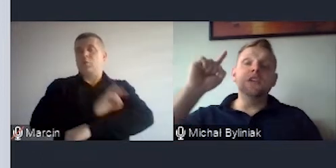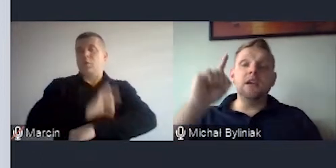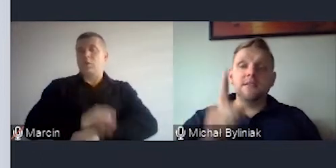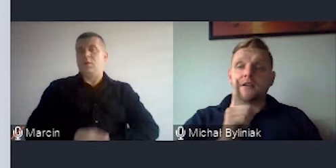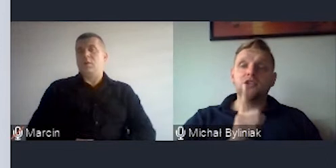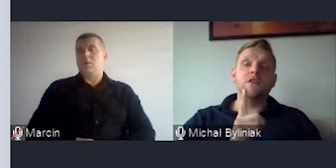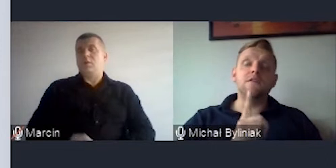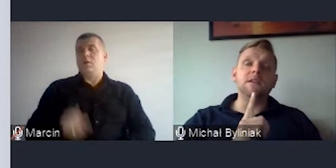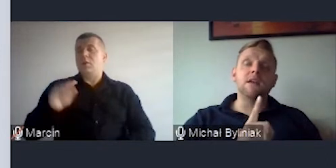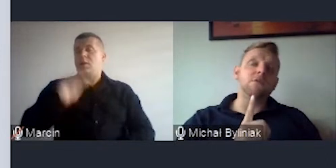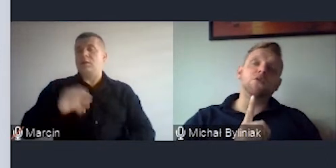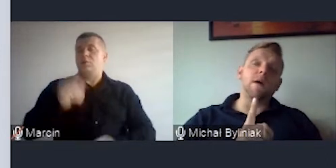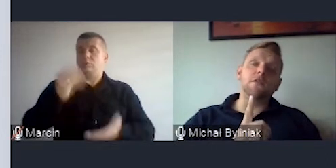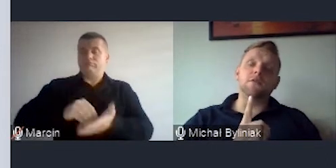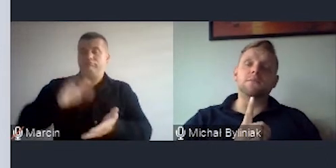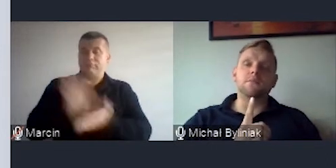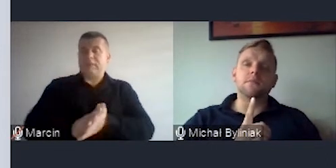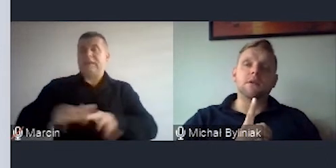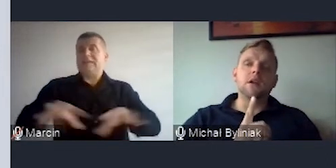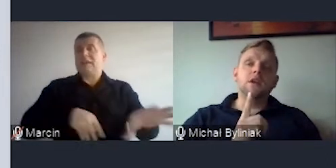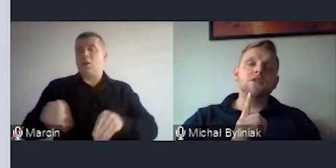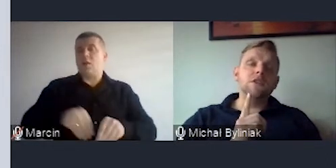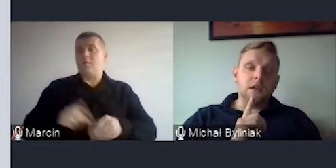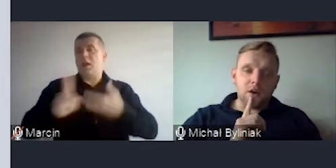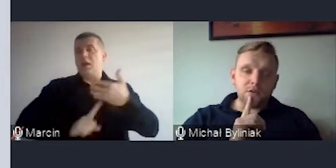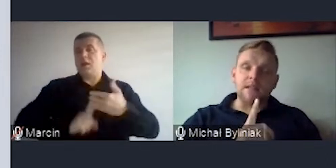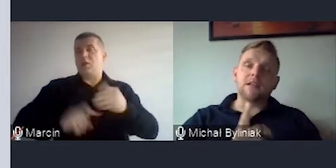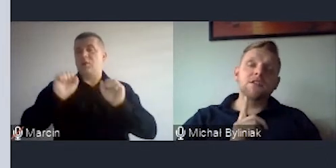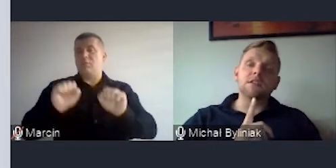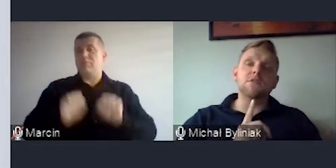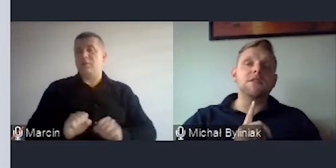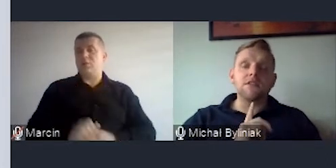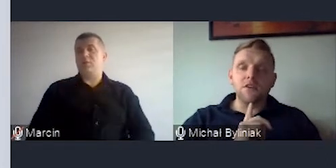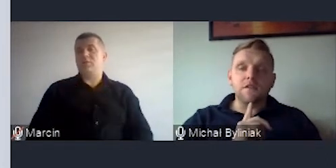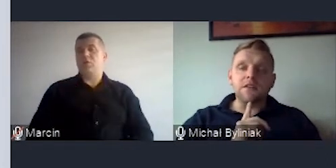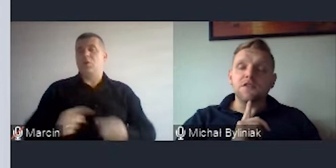i jej zaksięgowania na rachunku bankowym. Czyli ostatecznie decyduję za księgowanie.